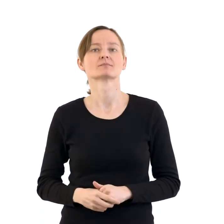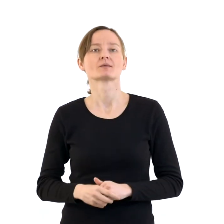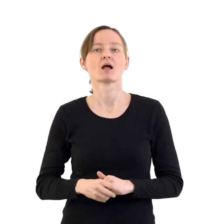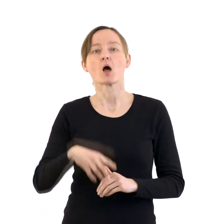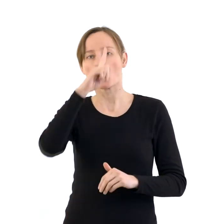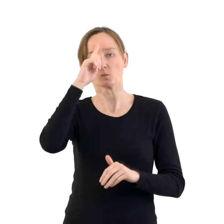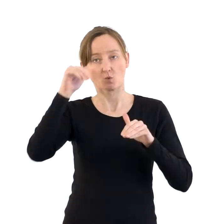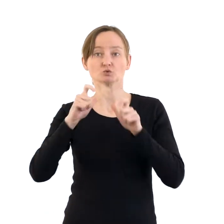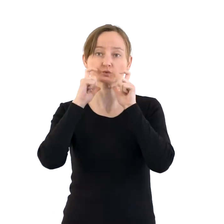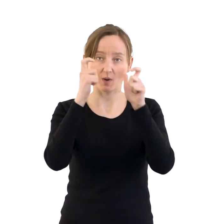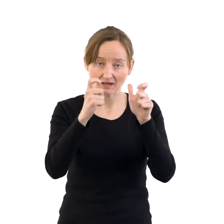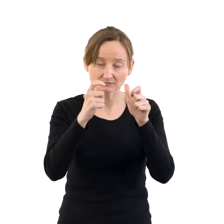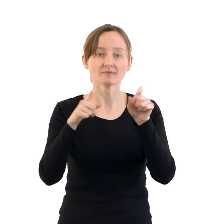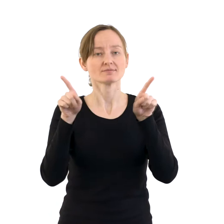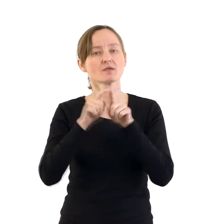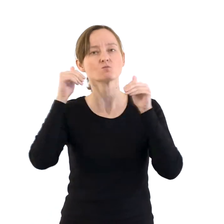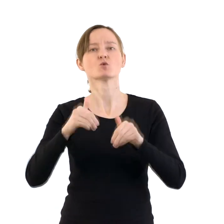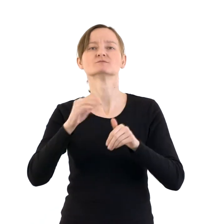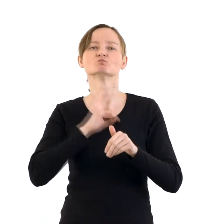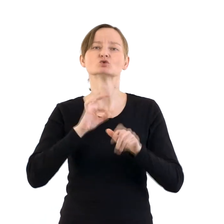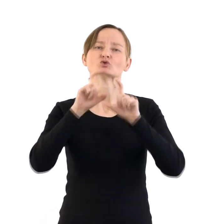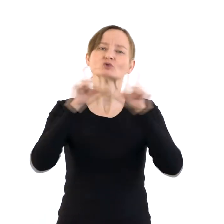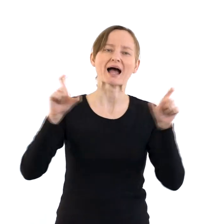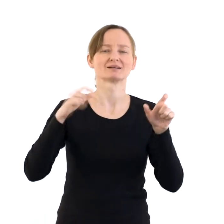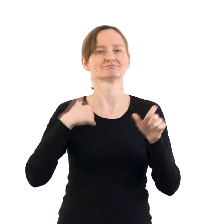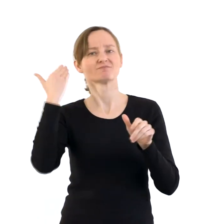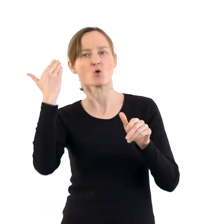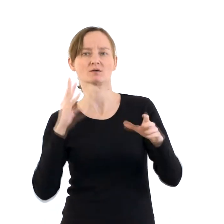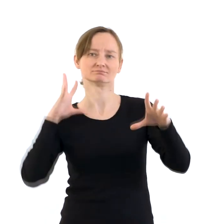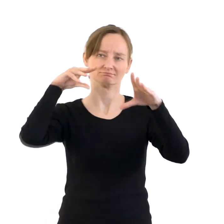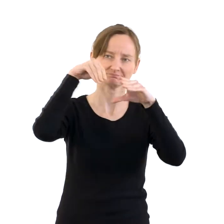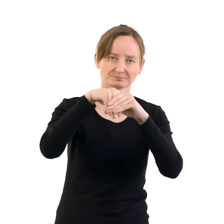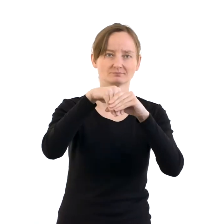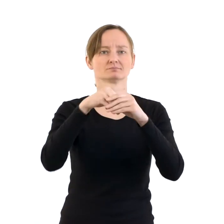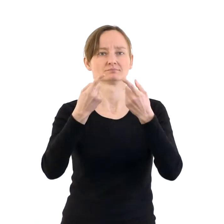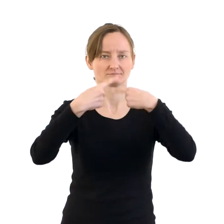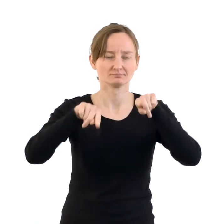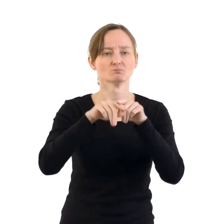Mieszkańcy zgłaszają pomysły i deklarują udział w jego realizacji,